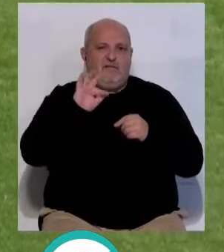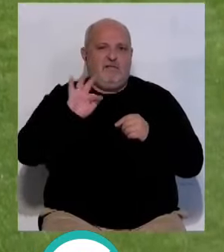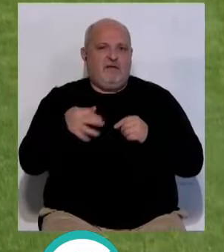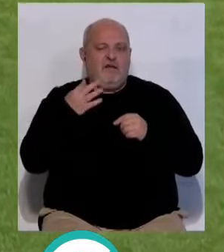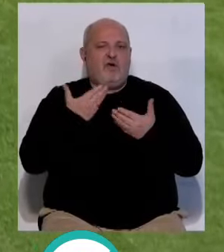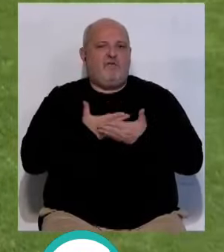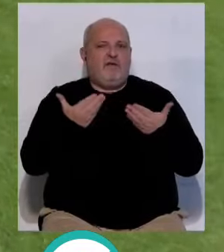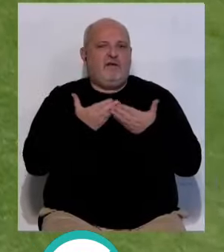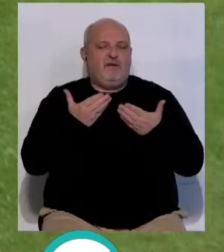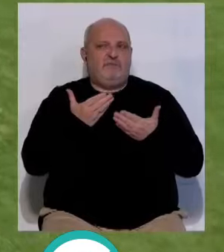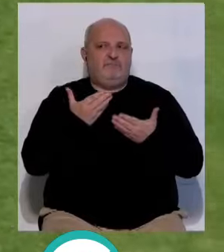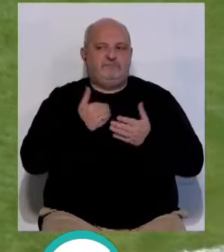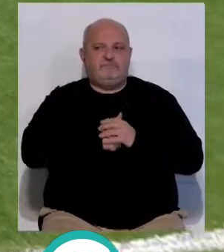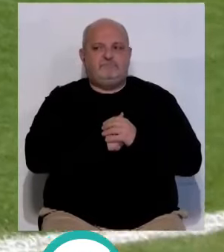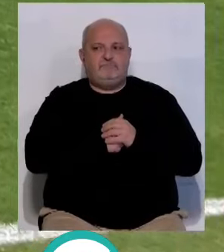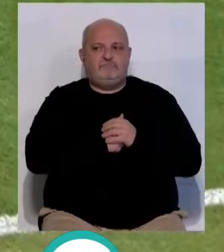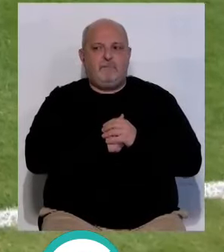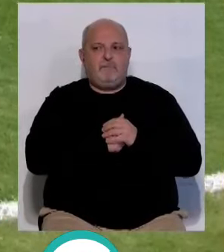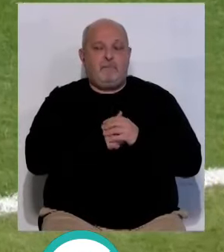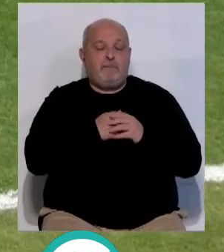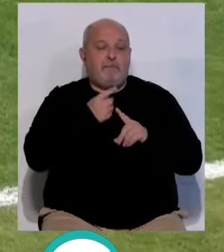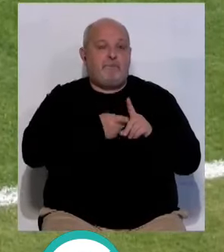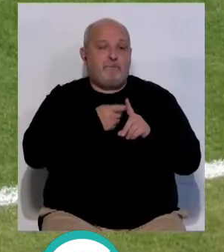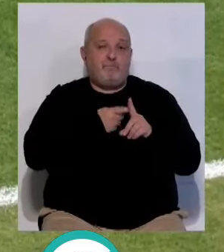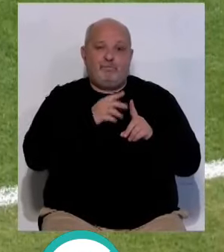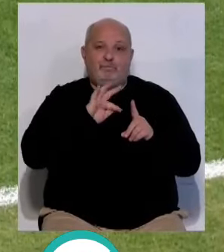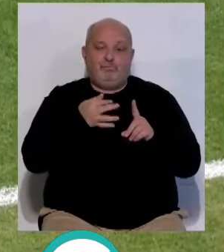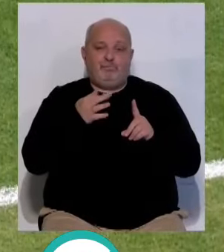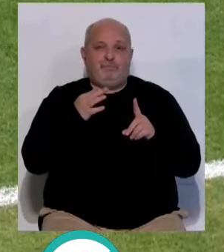confiar en los gestos además un jugador que es extremo depende mucho también de de los cambios